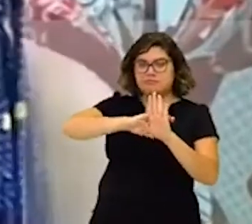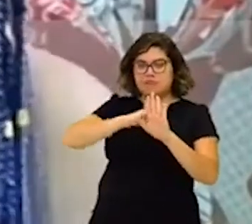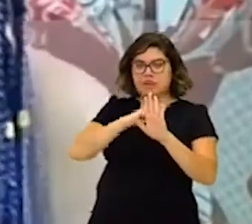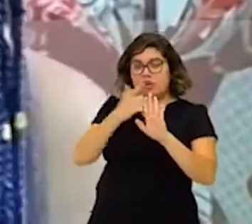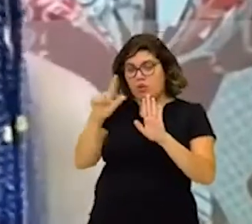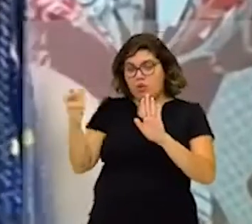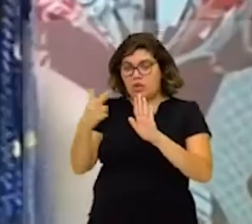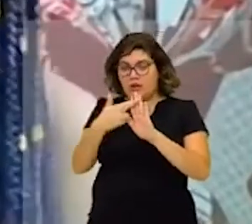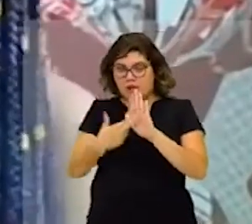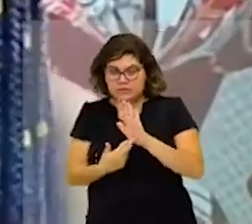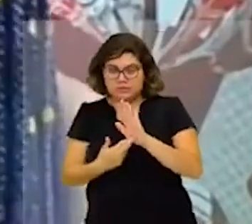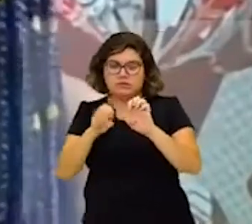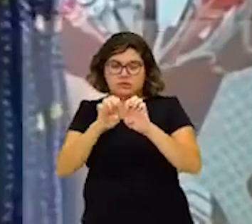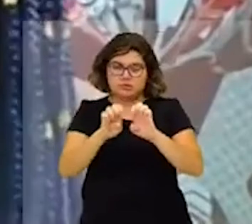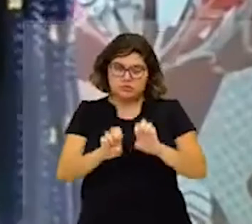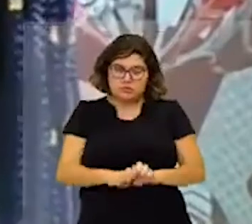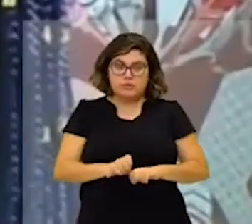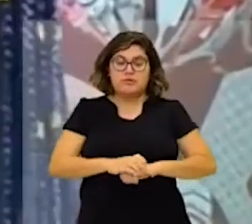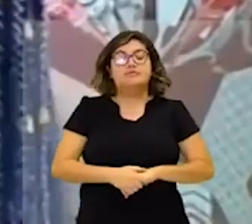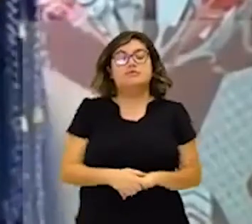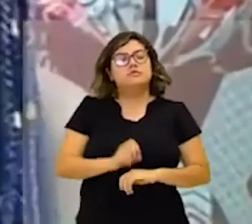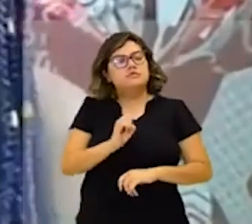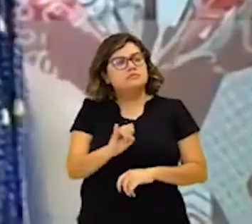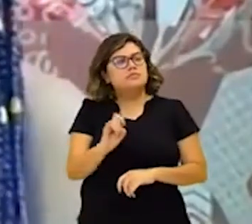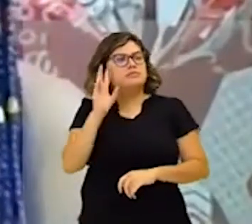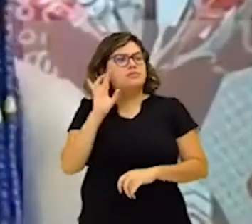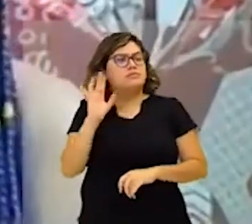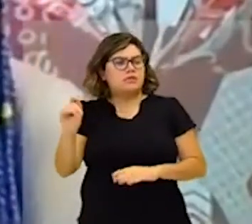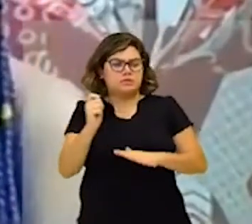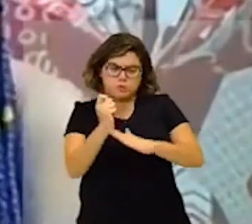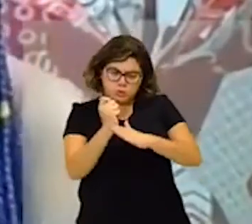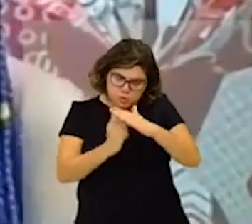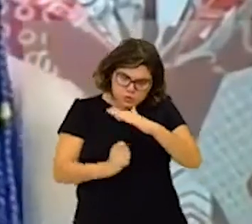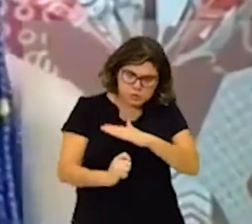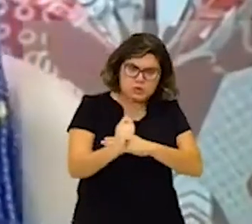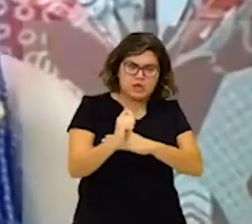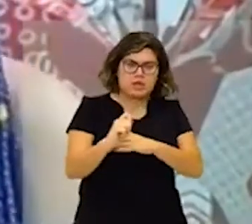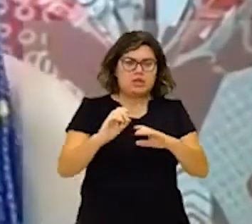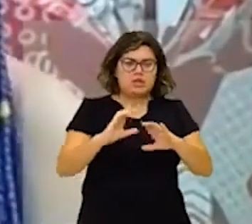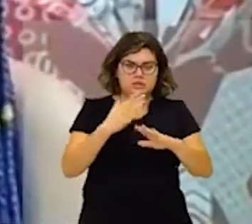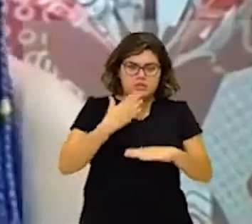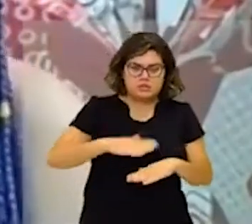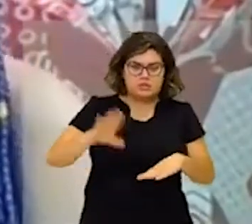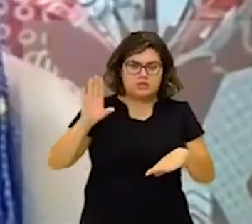quando a gente pensa na questão do financiamento eo financiamento de candidatura coletiva sendo